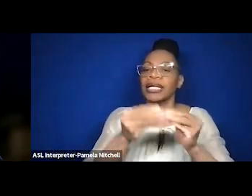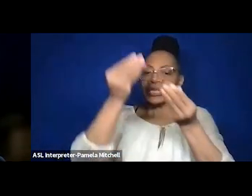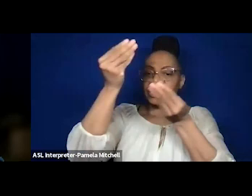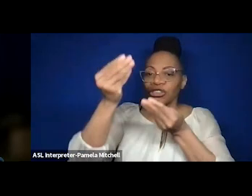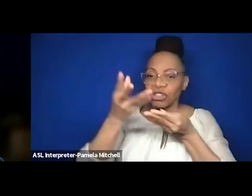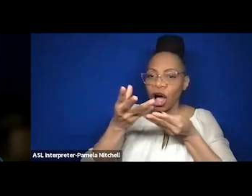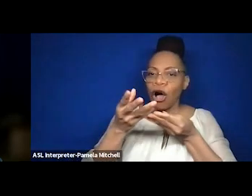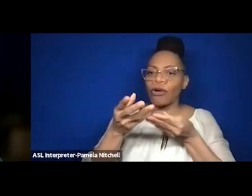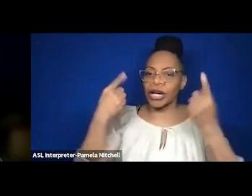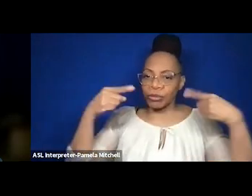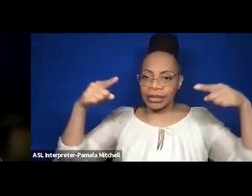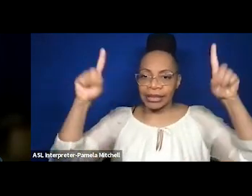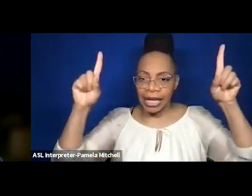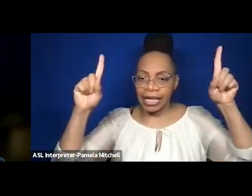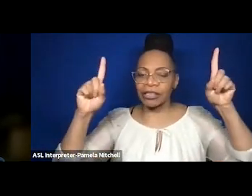Eso da una mayor tranquilidad.